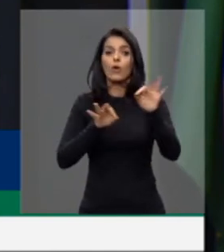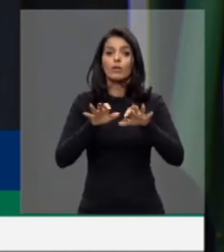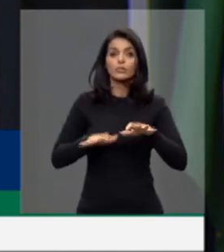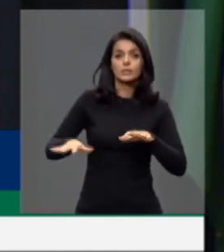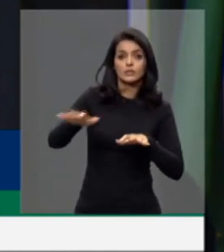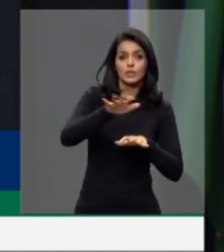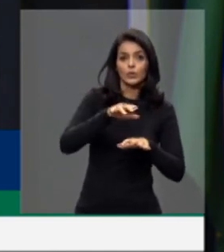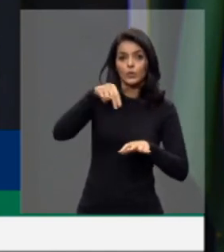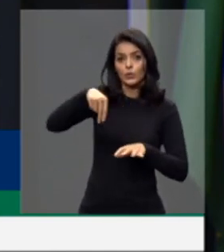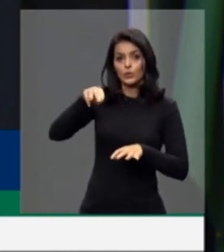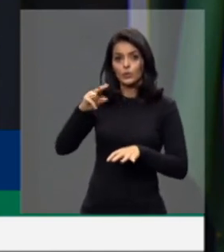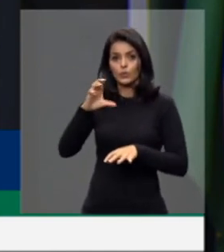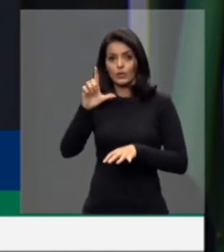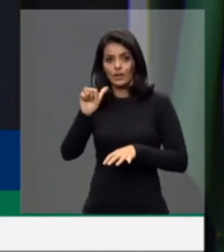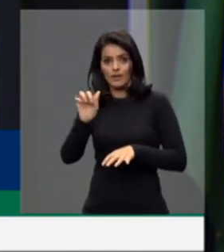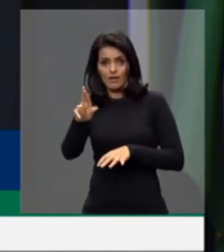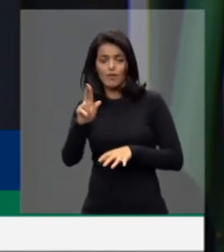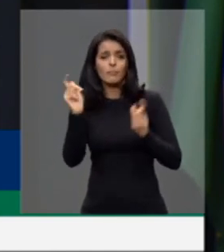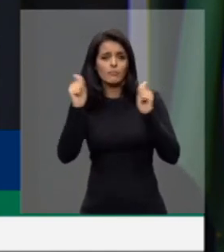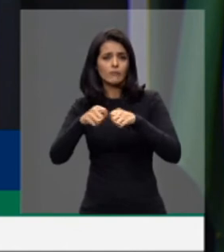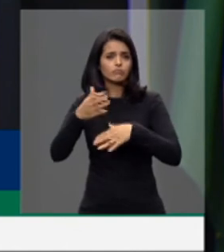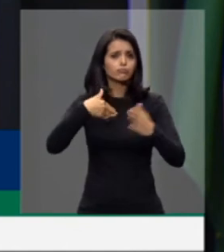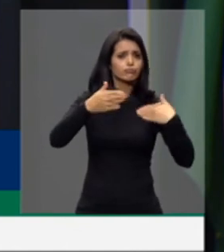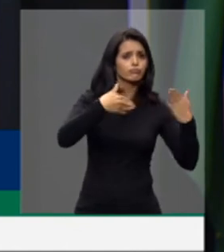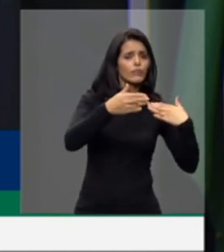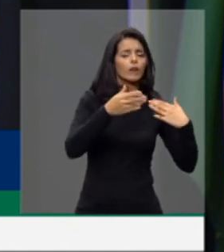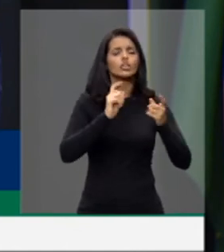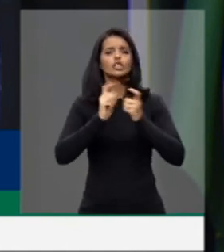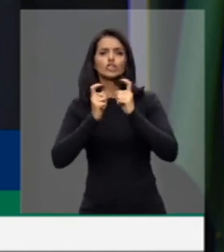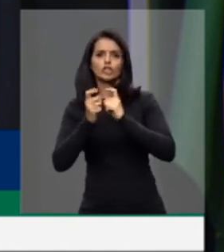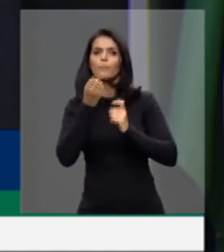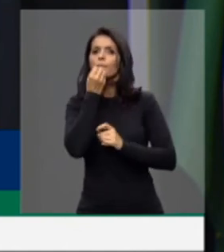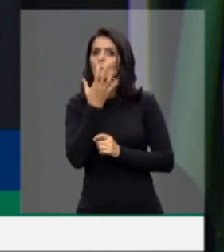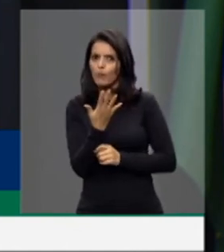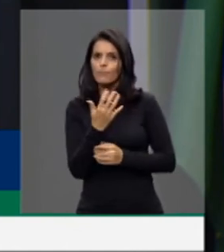EMPRESAS, EM CONSONÂNCIA COM DISPOSTO, ADEMAIS, TRATA-SE DE UMA MEDIDA QUE POSSIBILITARÁ MELHOR ORGANIZAÇÃO DO SETOR